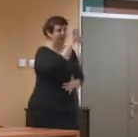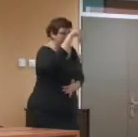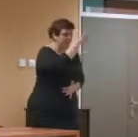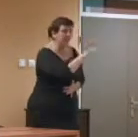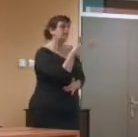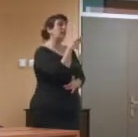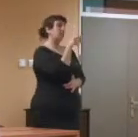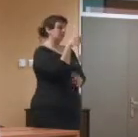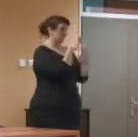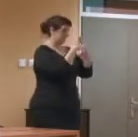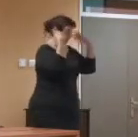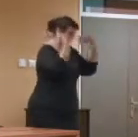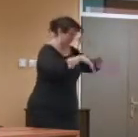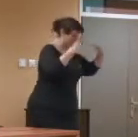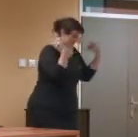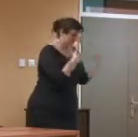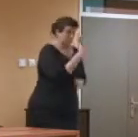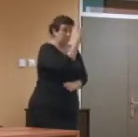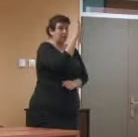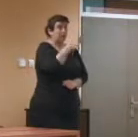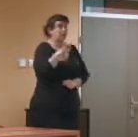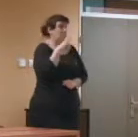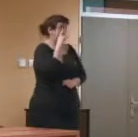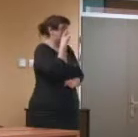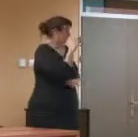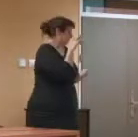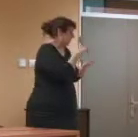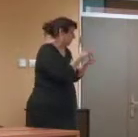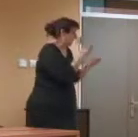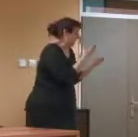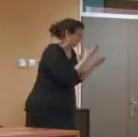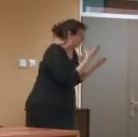yo personalmente me relajé, parece que ya lo hemos visto todo, no nos sorprende nada, y